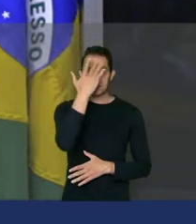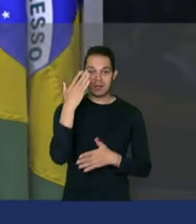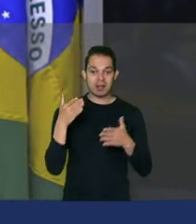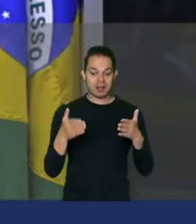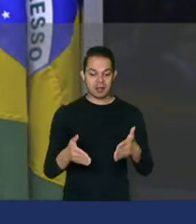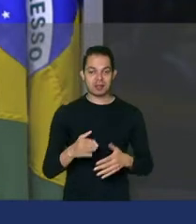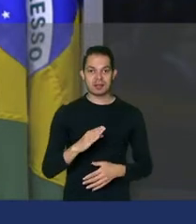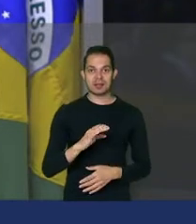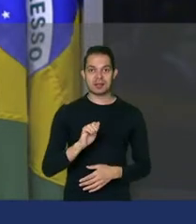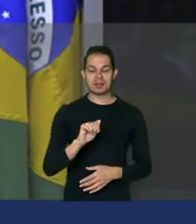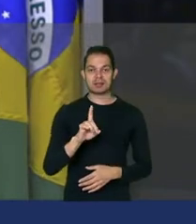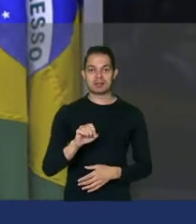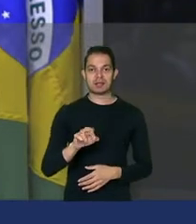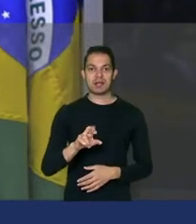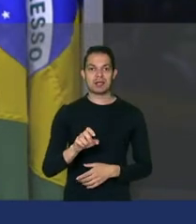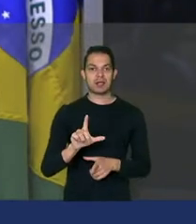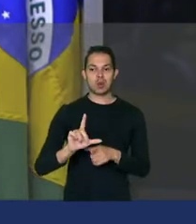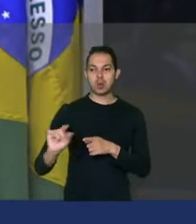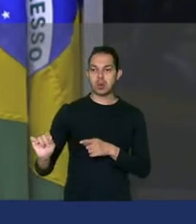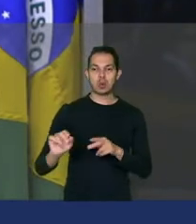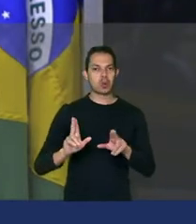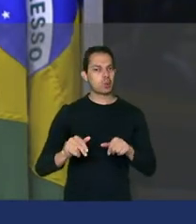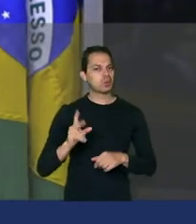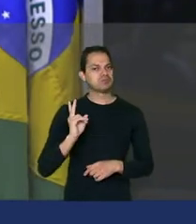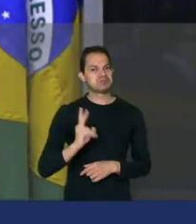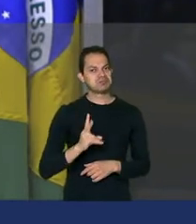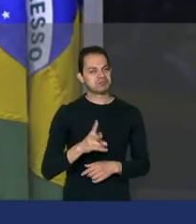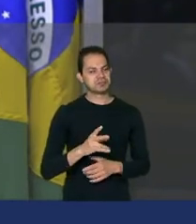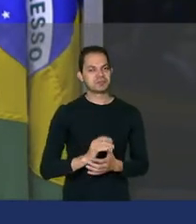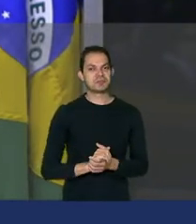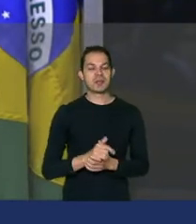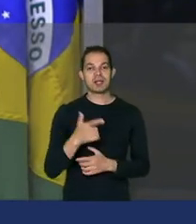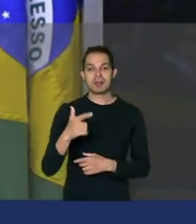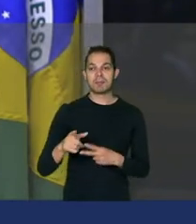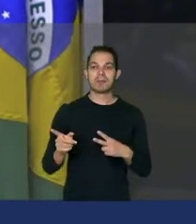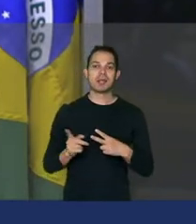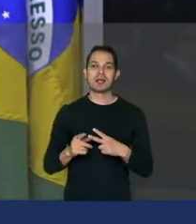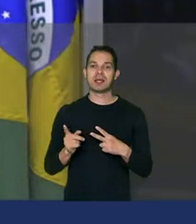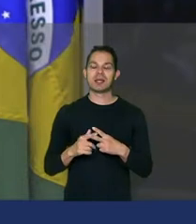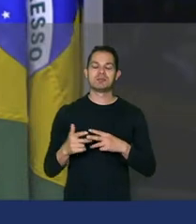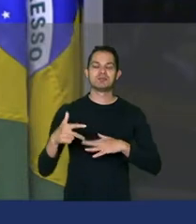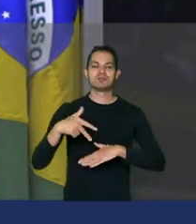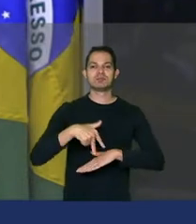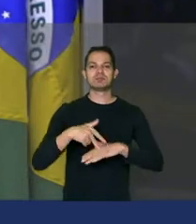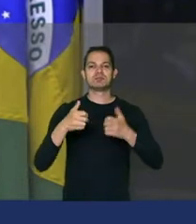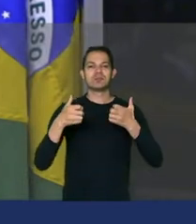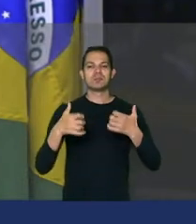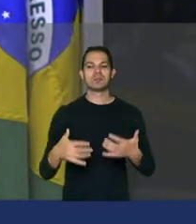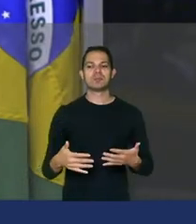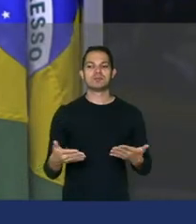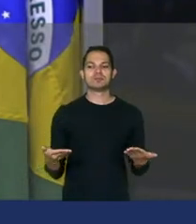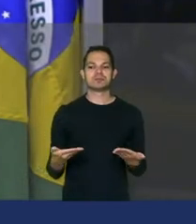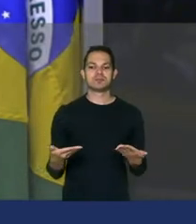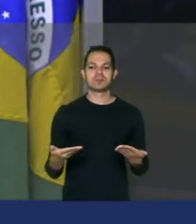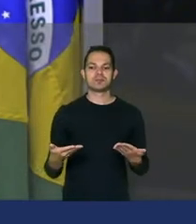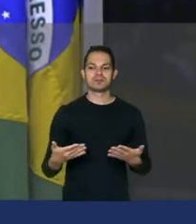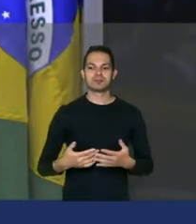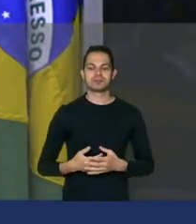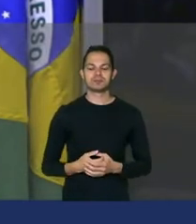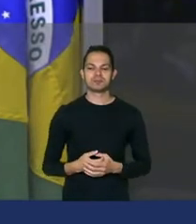VEZ CEADER, CEADER PARA SEMPRE. SENHOR PRESIDENTE CÉLIO MOURA, O SEGUNDO ASSUNTO QUE ME TRAZ A ESSA TRI TRIBUNA, EU ESTIVE NA CIDADE